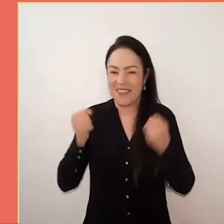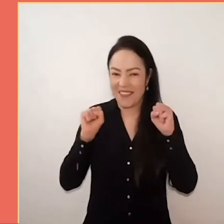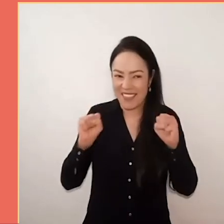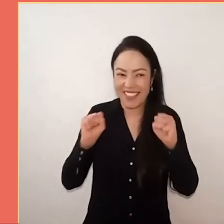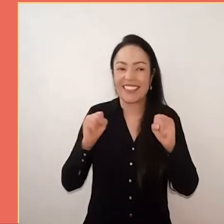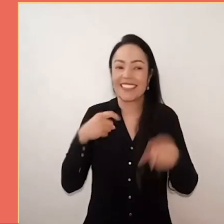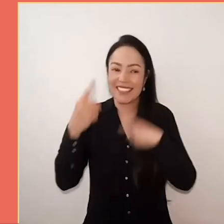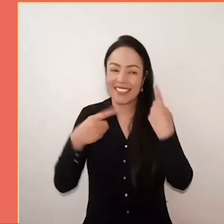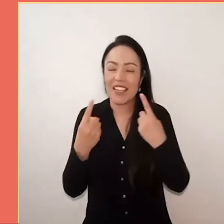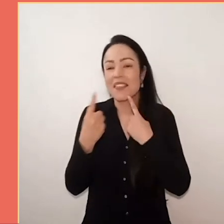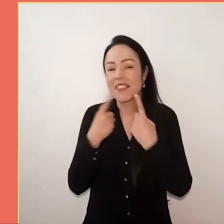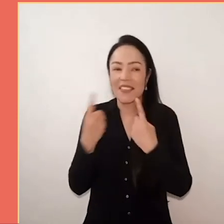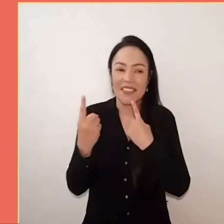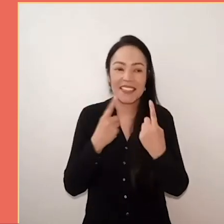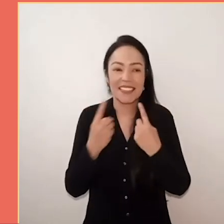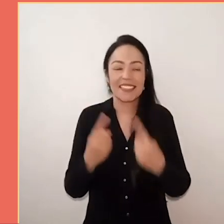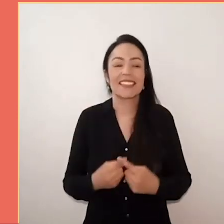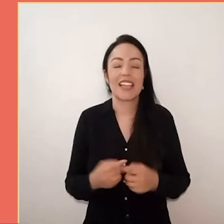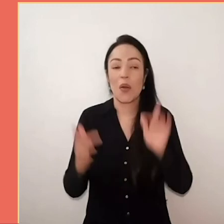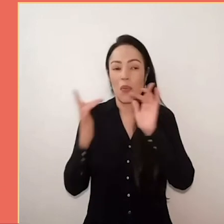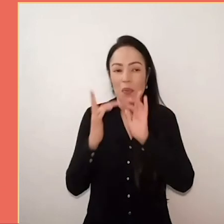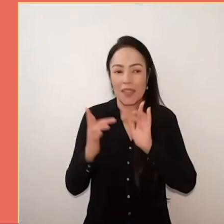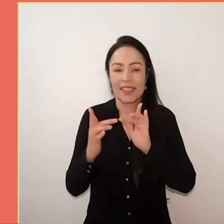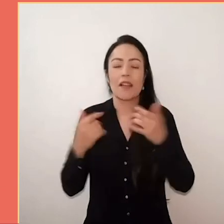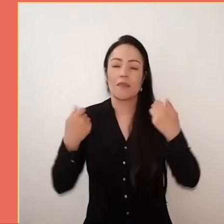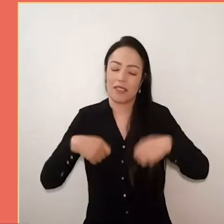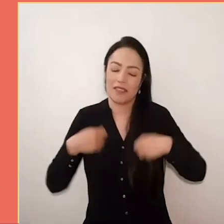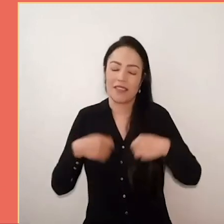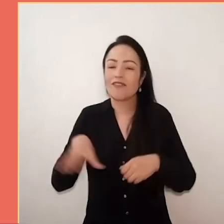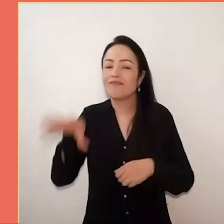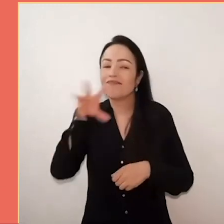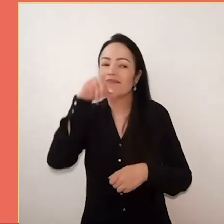trocar contatos, acho que tem um caldo cheiroso pra gente conversar.